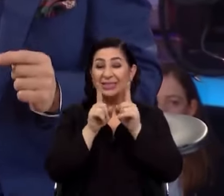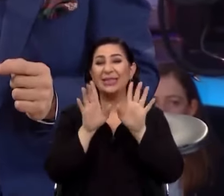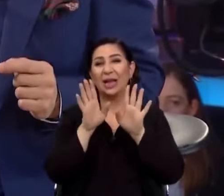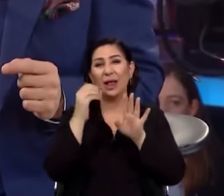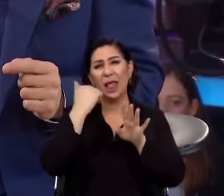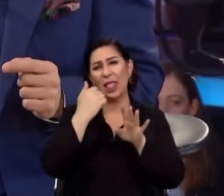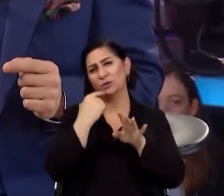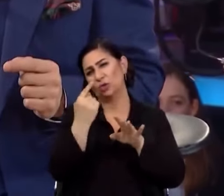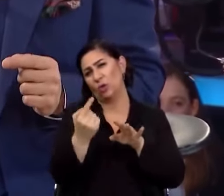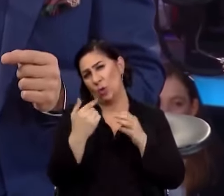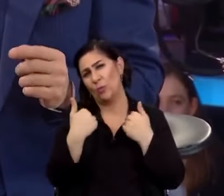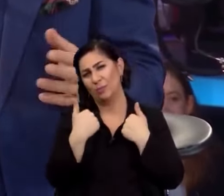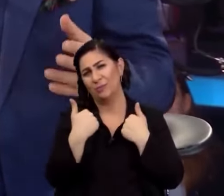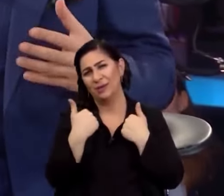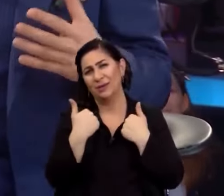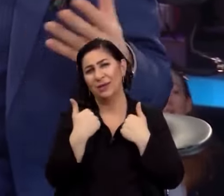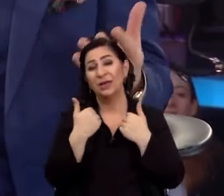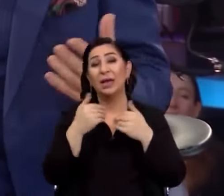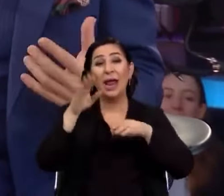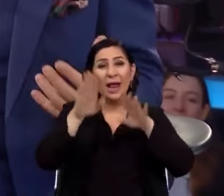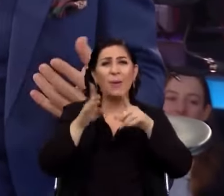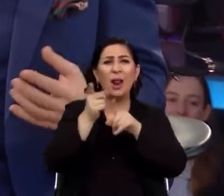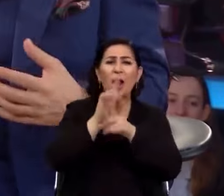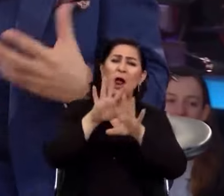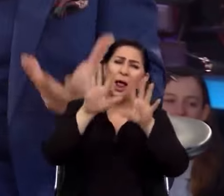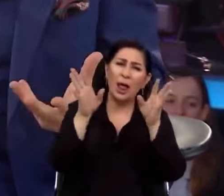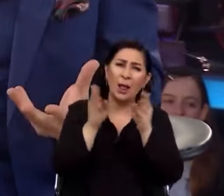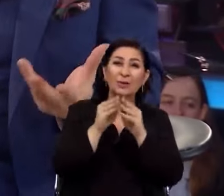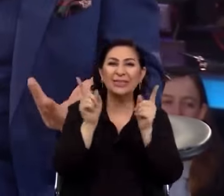söylüyorum Şu anda işte tanıtımıyla